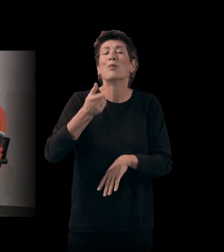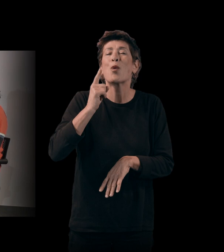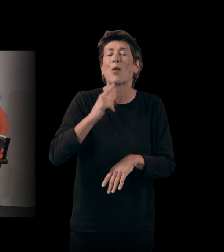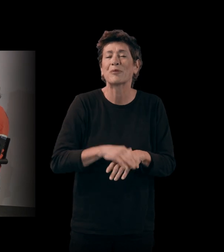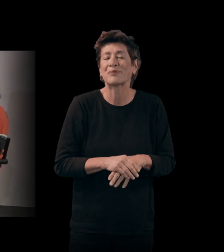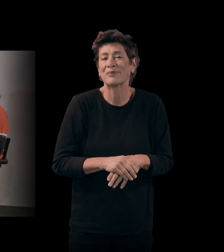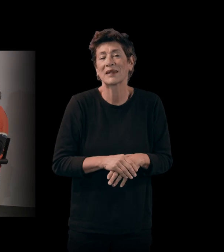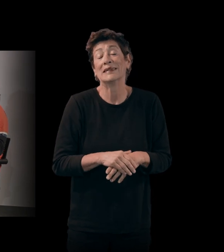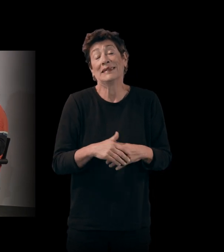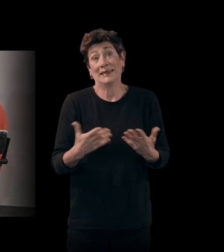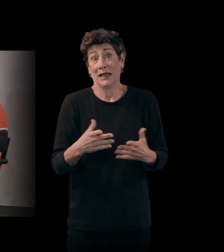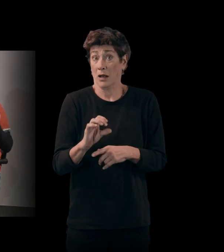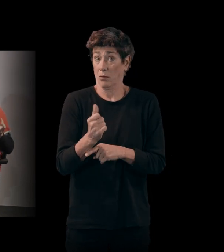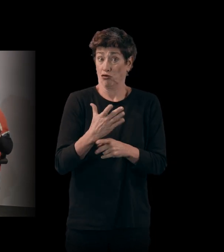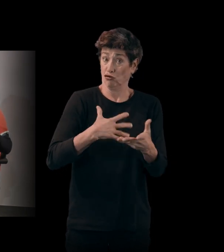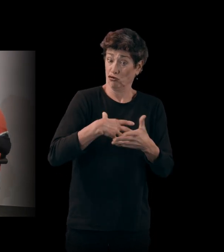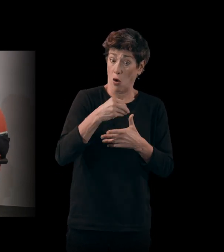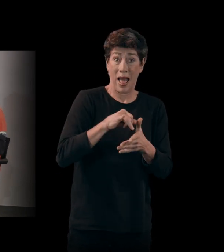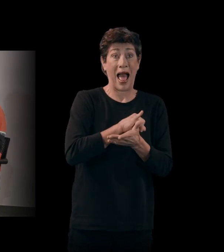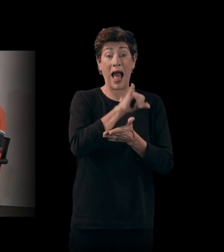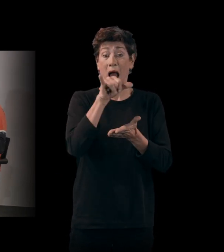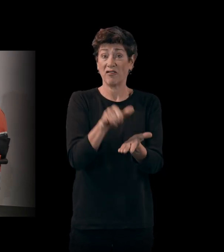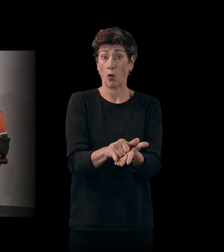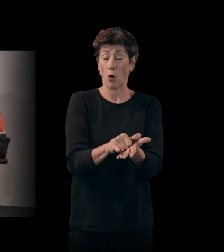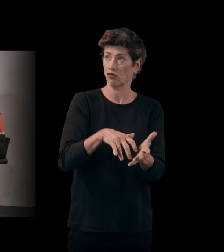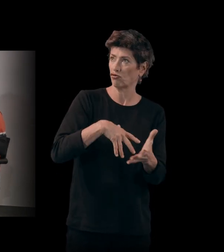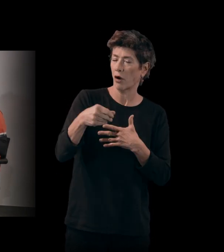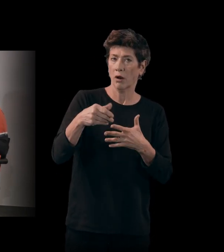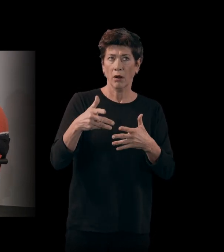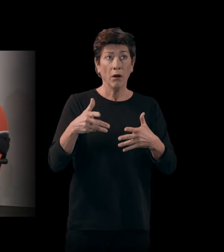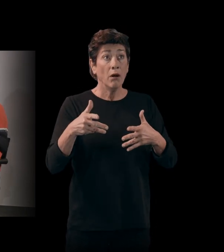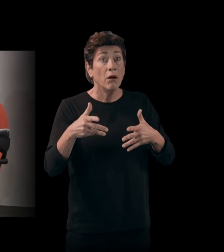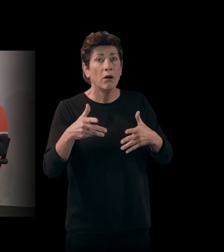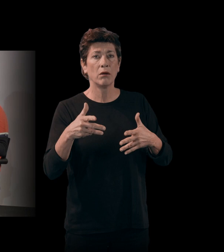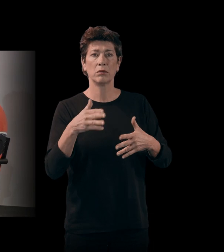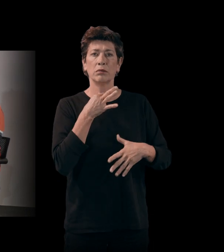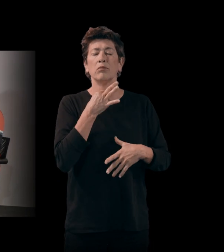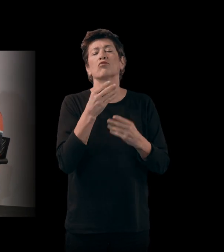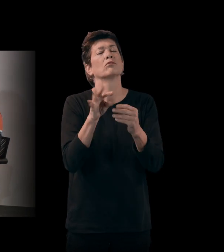Ça tombe déjà dès qu'on sort de l'avion. Dès qu'on sort de l'avion, je vais prendre l'exemple du Vietnam